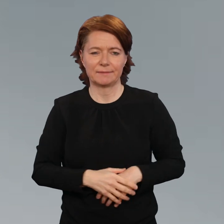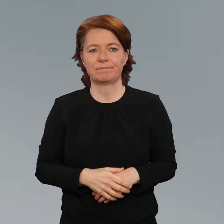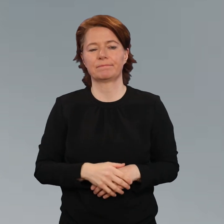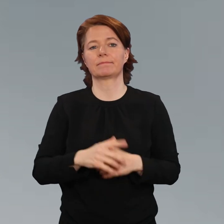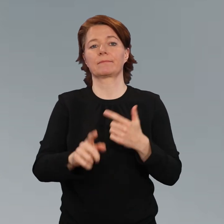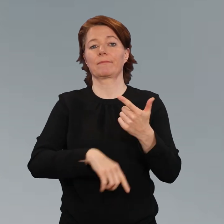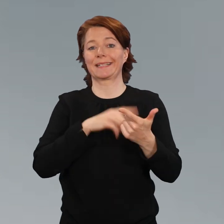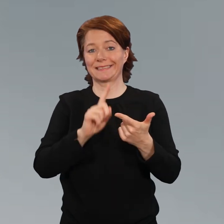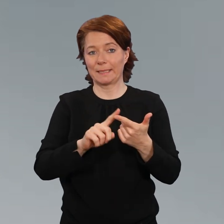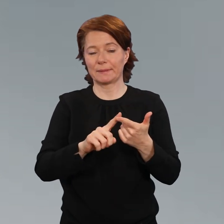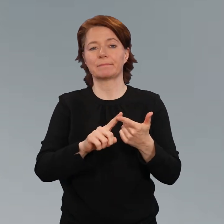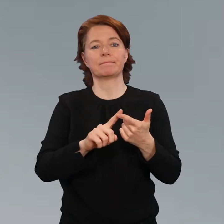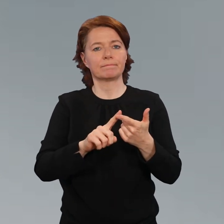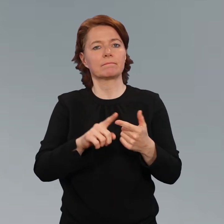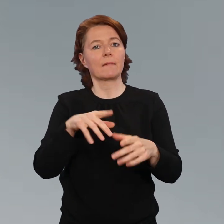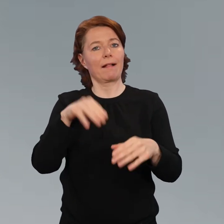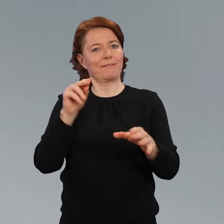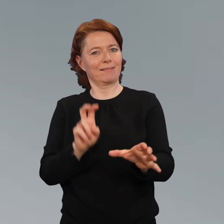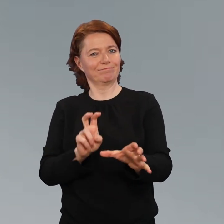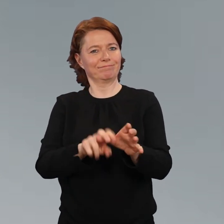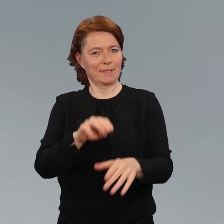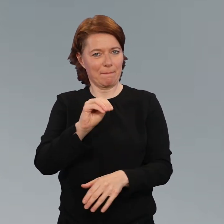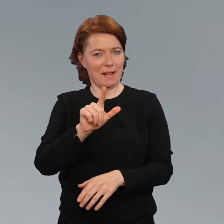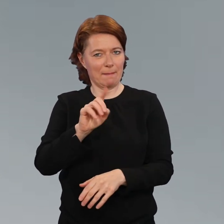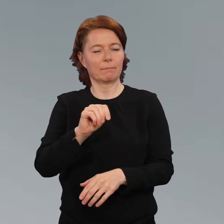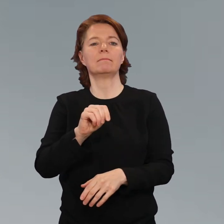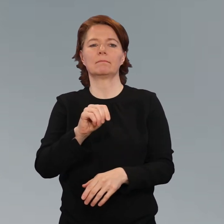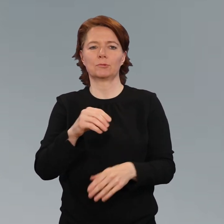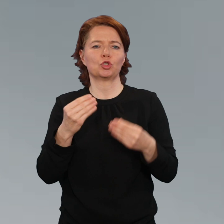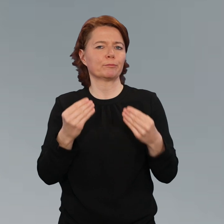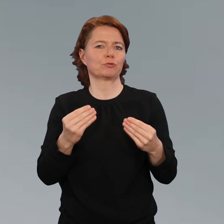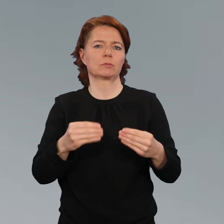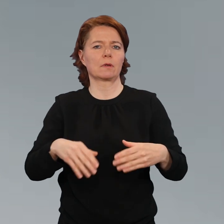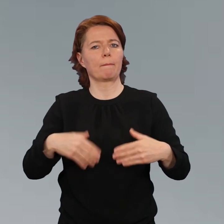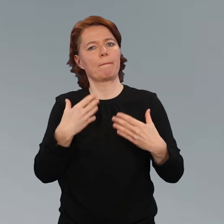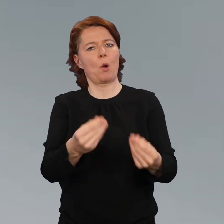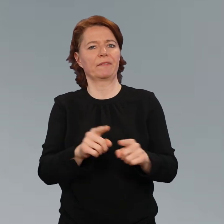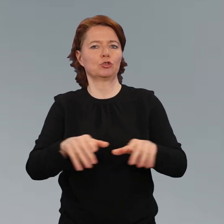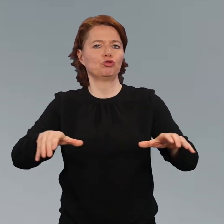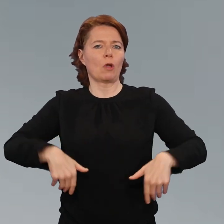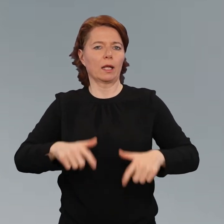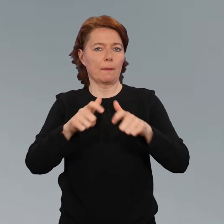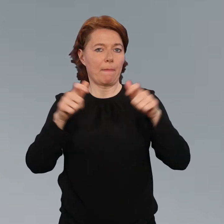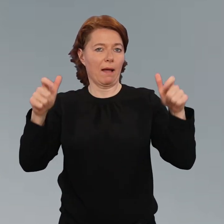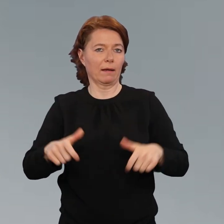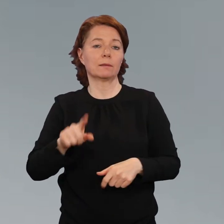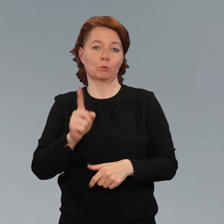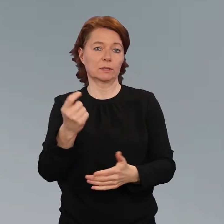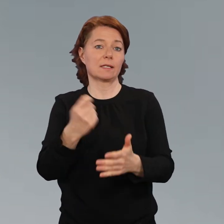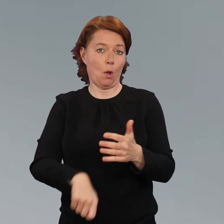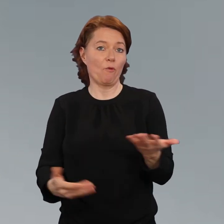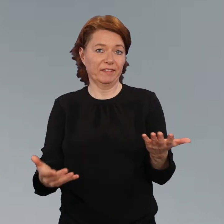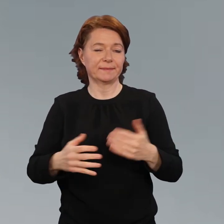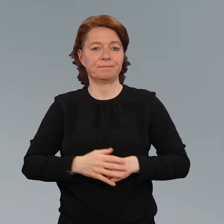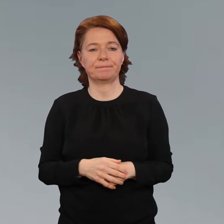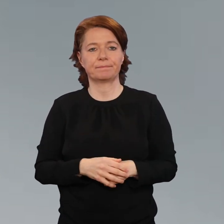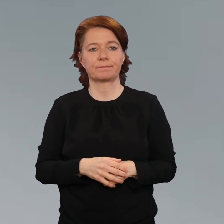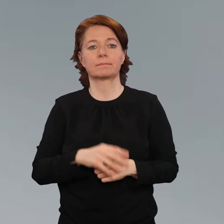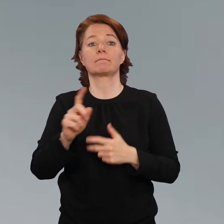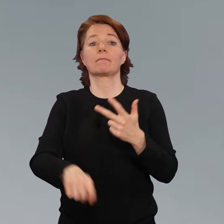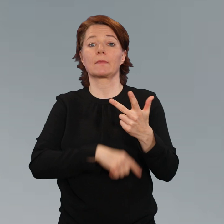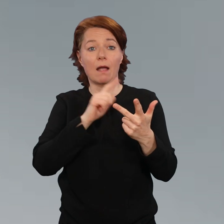7. Der Einstieg erfolgt in der Regel über ein „Startpaket“, welches zwingend gekauft werden muss